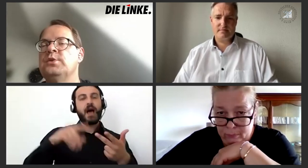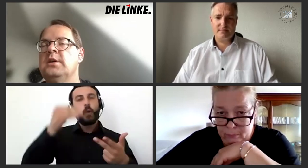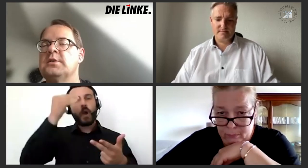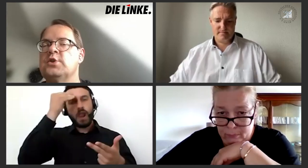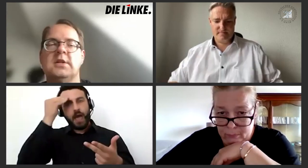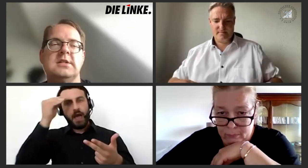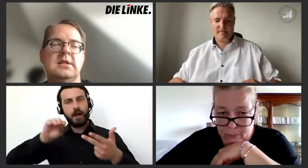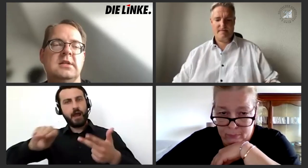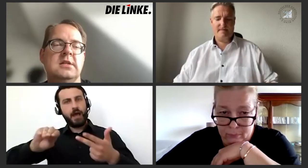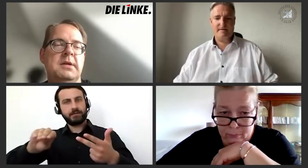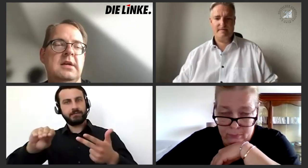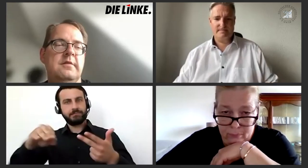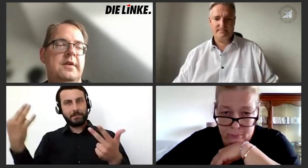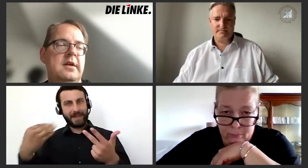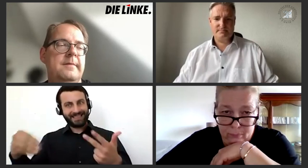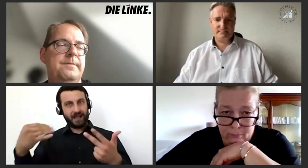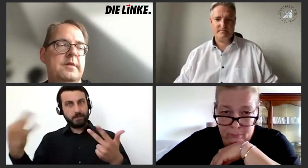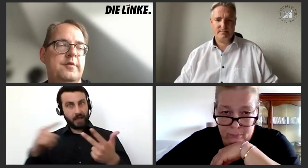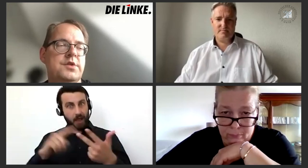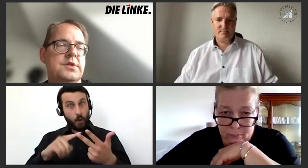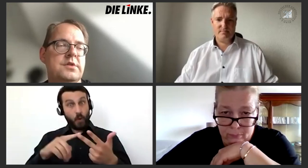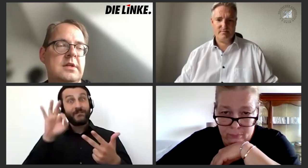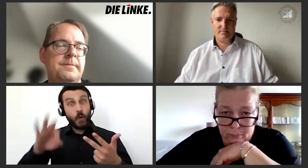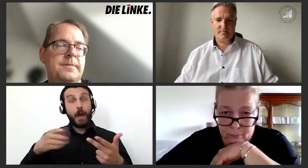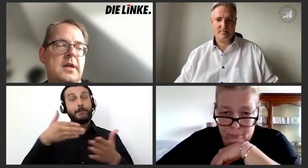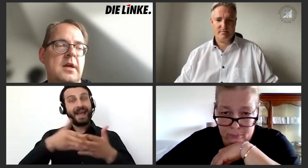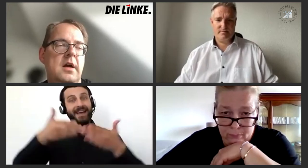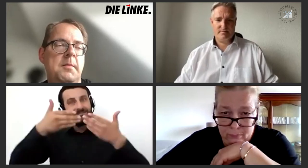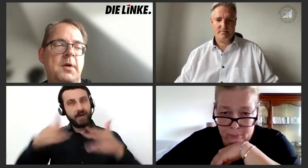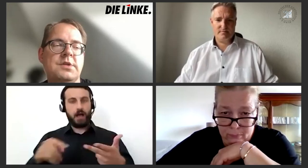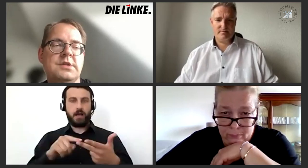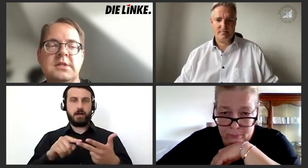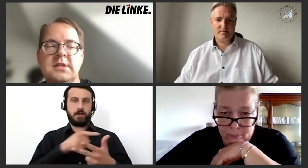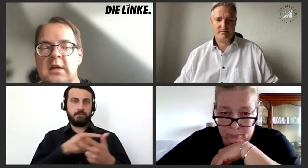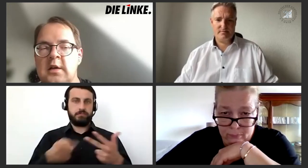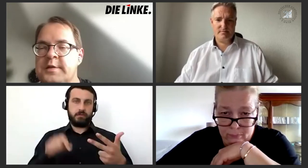Lernmitteln müssen so aufgebaut und ausgestaltet sein, dass sie Barrierefrei funktionieren,